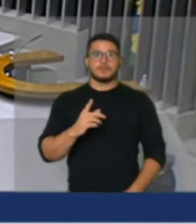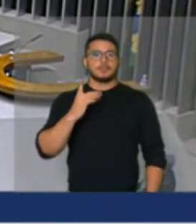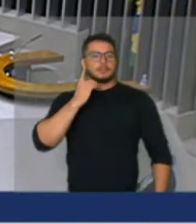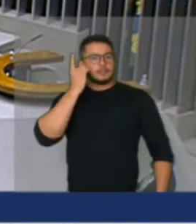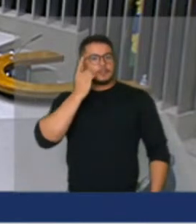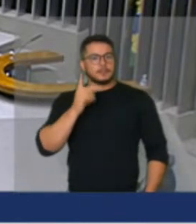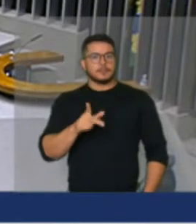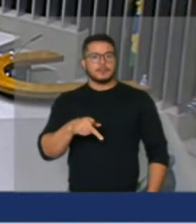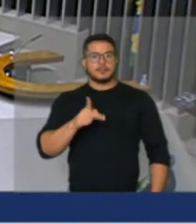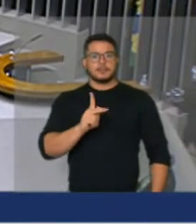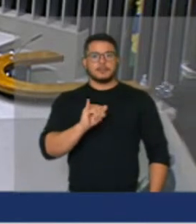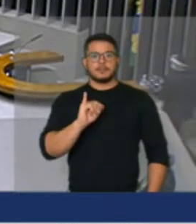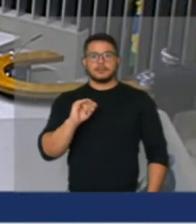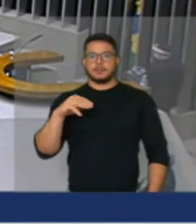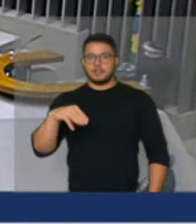EU QUERIA PROPOR... SE TIVER DOIS DEPUTADOS PARA